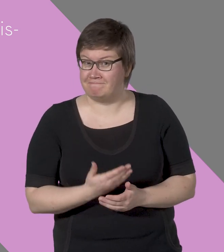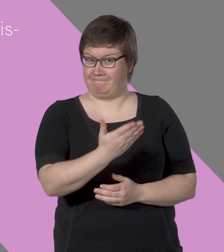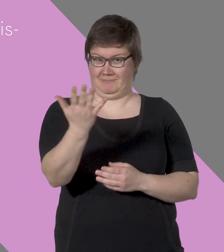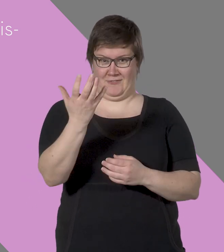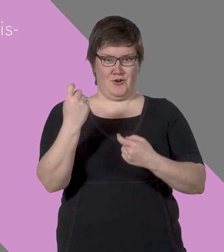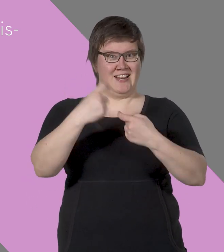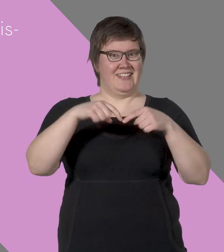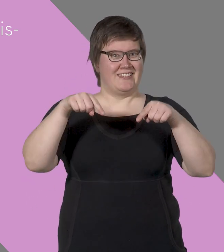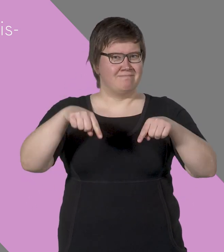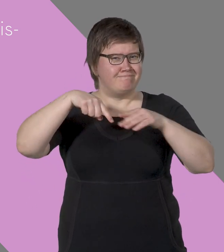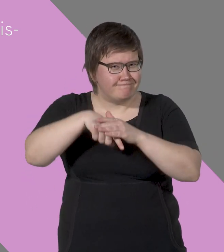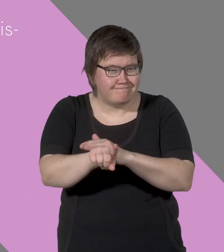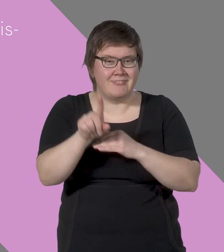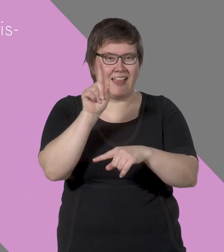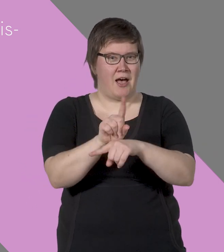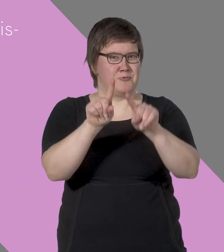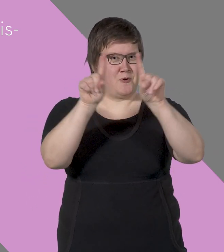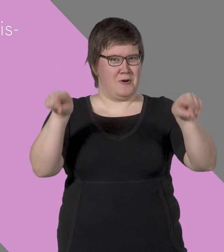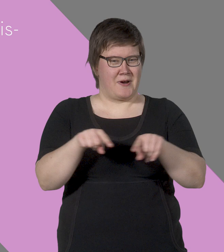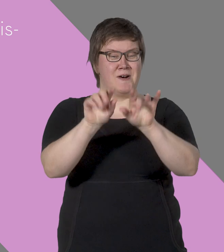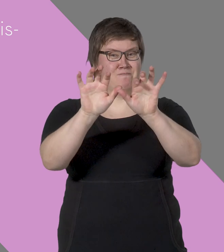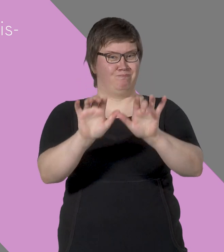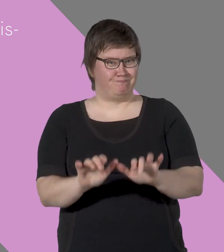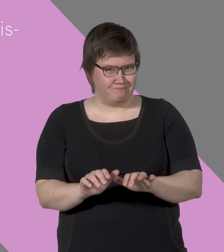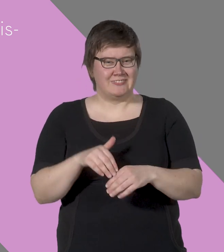Käy siis täyttämässä tilauslomake oheisen linkin kautta, -